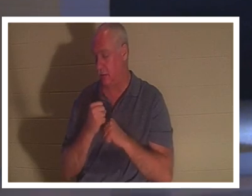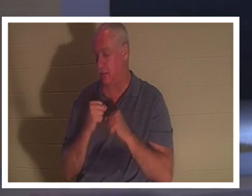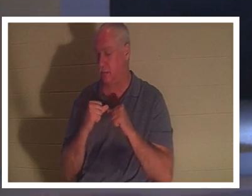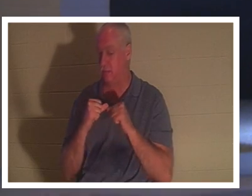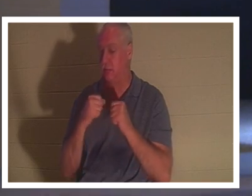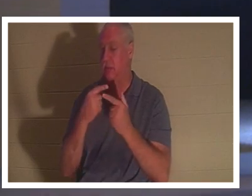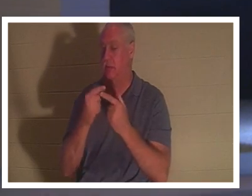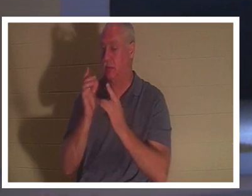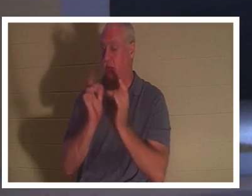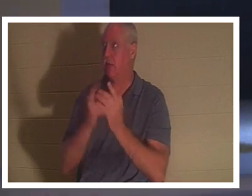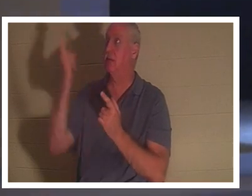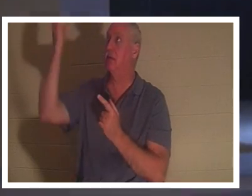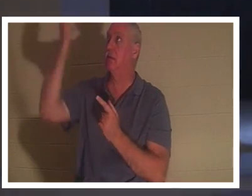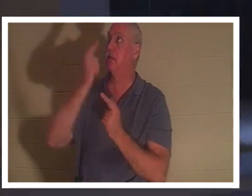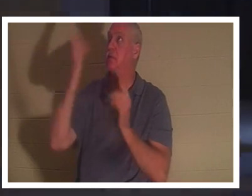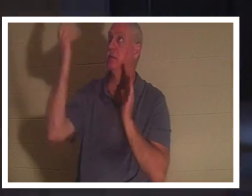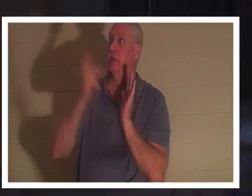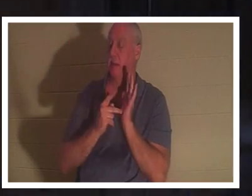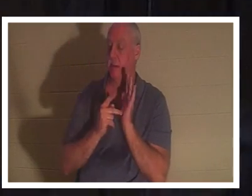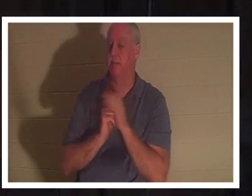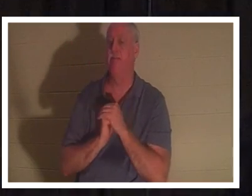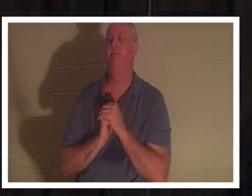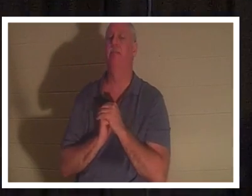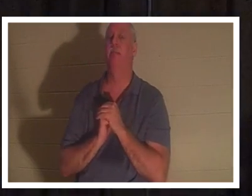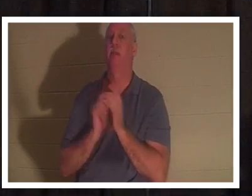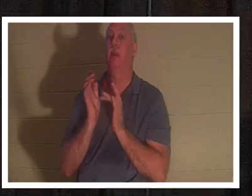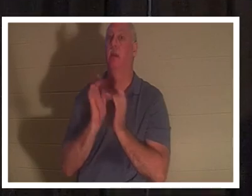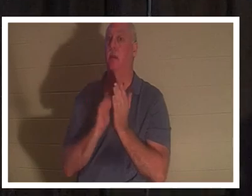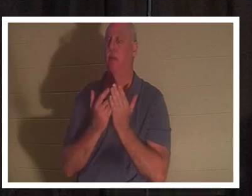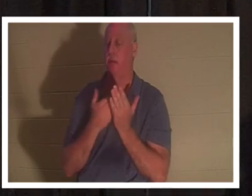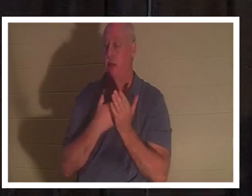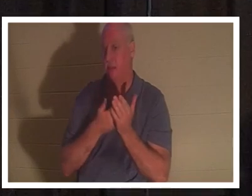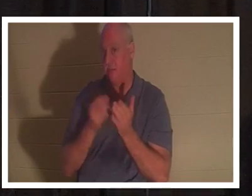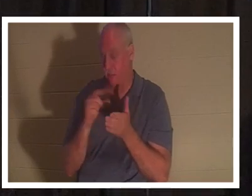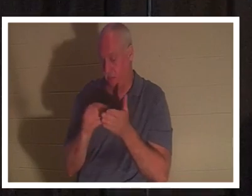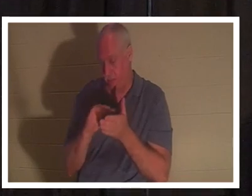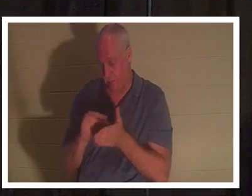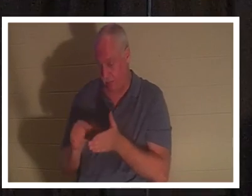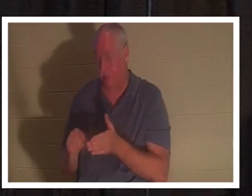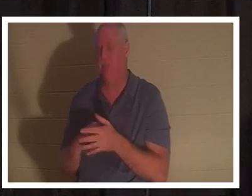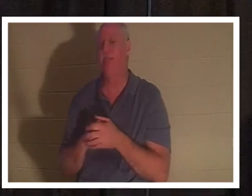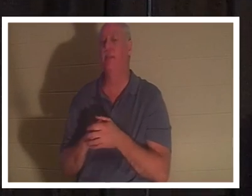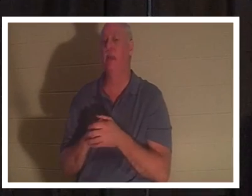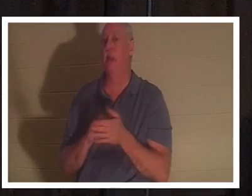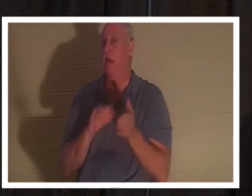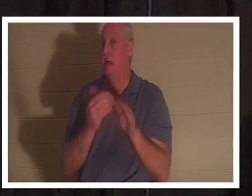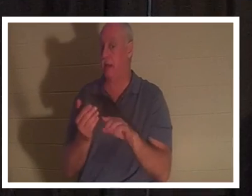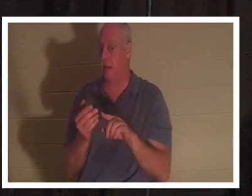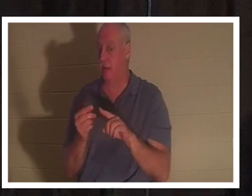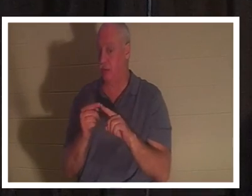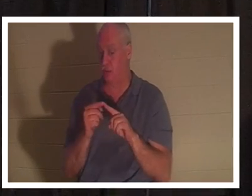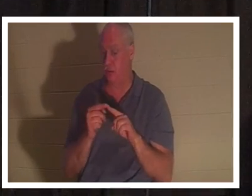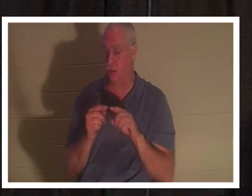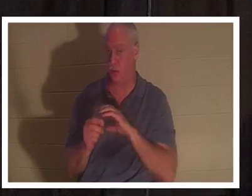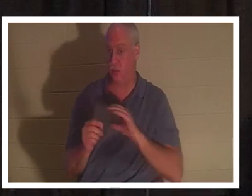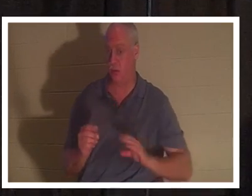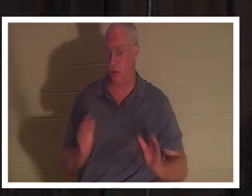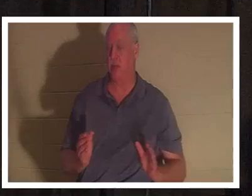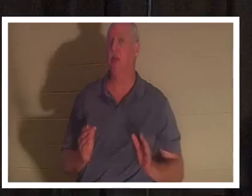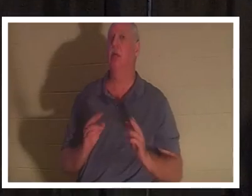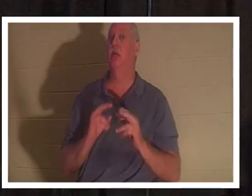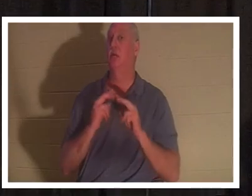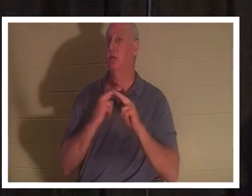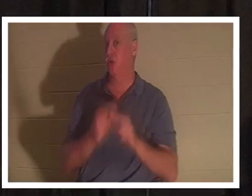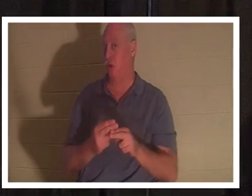성경에는 기독교인에게 죽음을 "잠"이라고 부르는 몇 구절이 있습니다. 예를 들어,